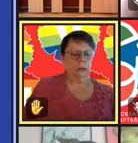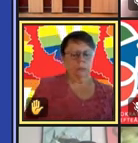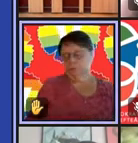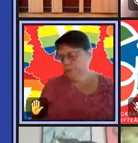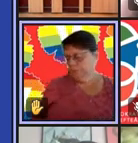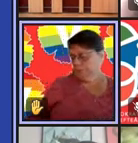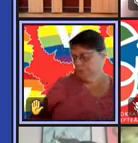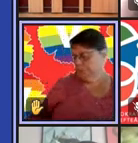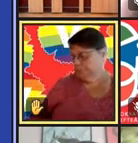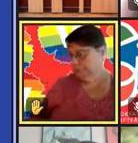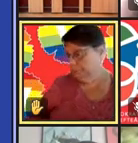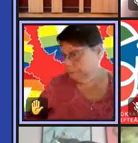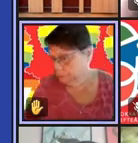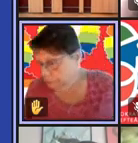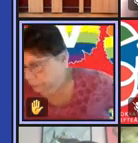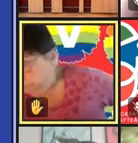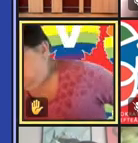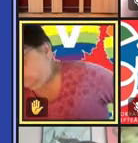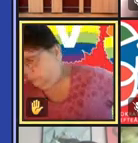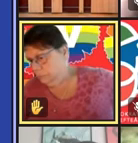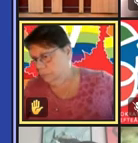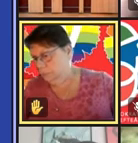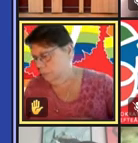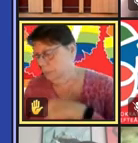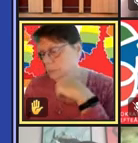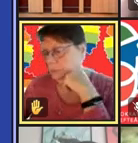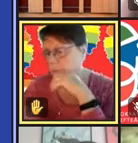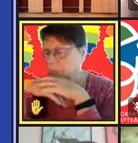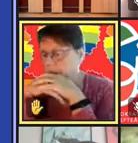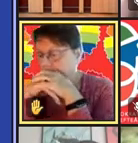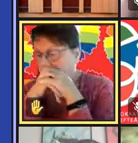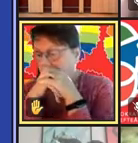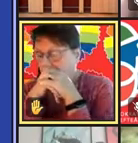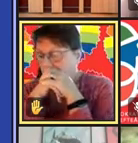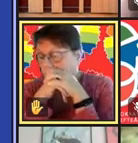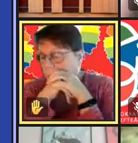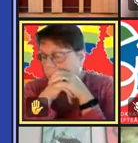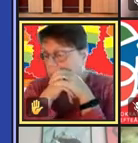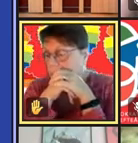Möjligheten att att ta del utav Sverige Kultur I vårat område